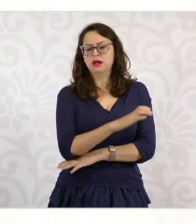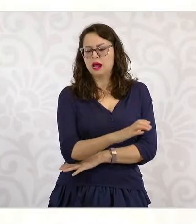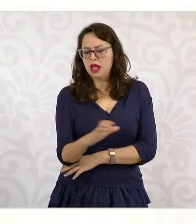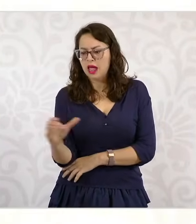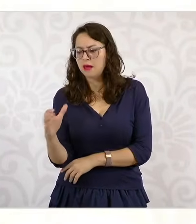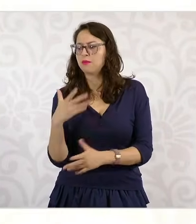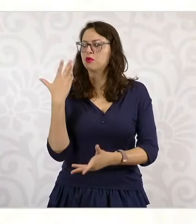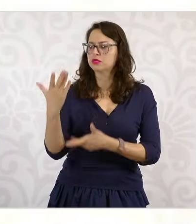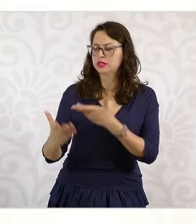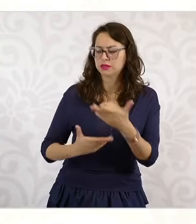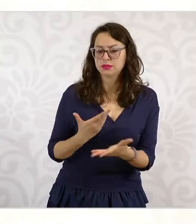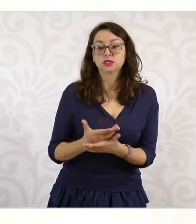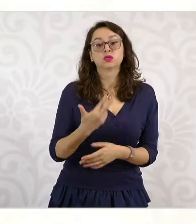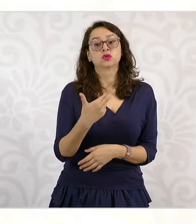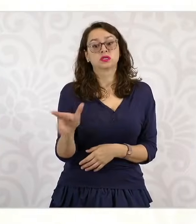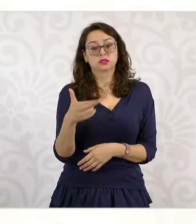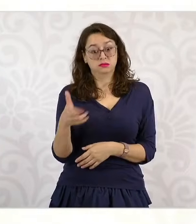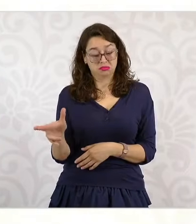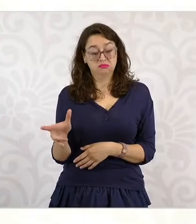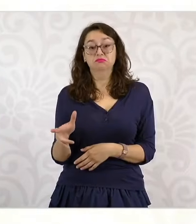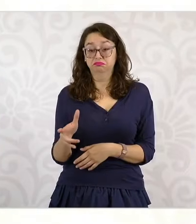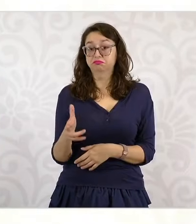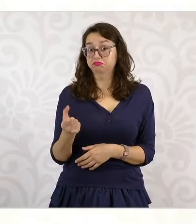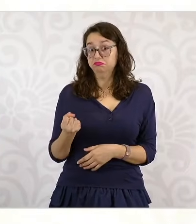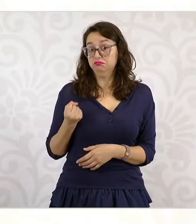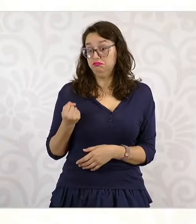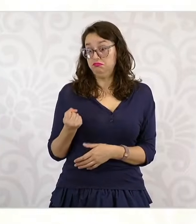etcétera. Continuamos siendo muy poderosos y muy importantes para esas industrias,